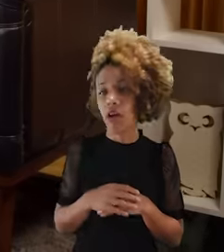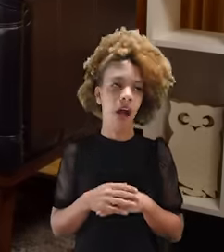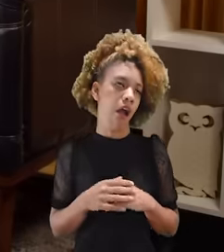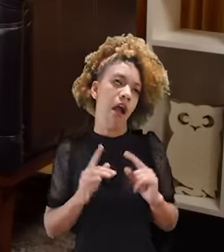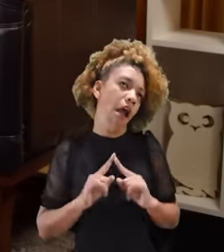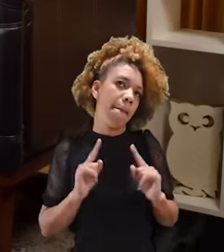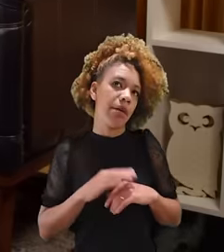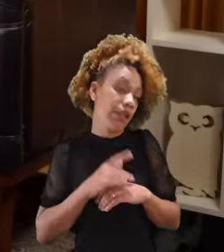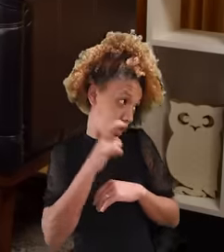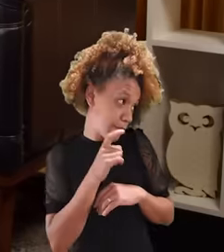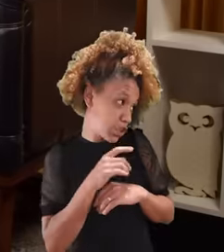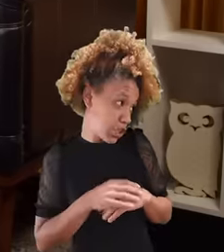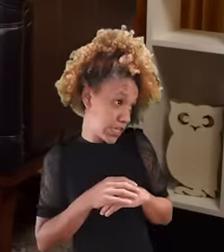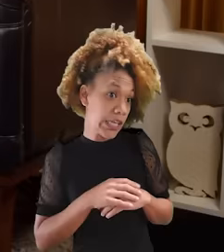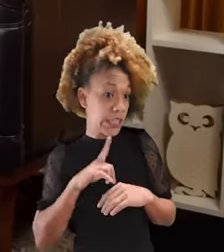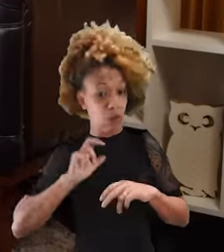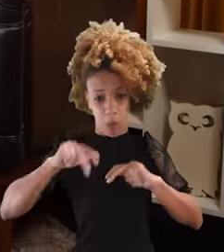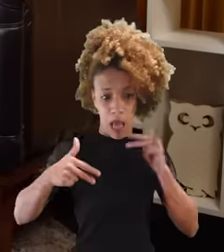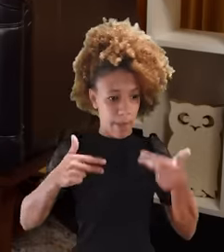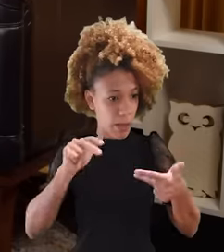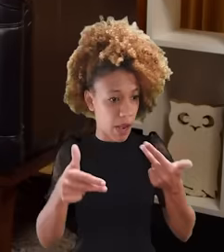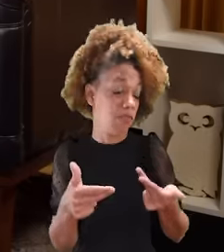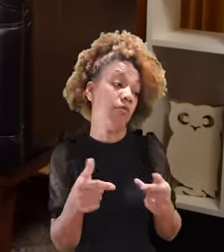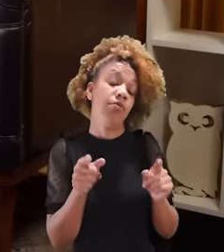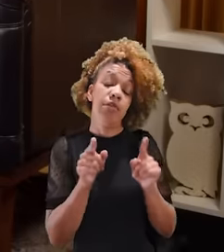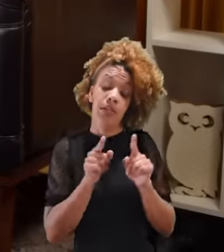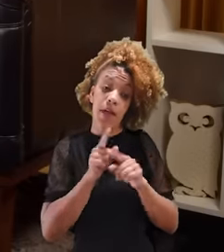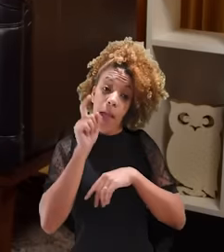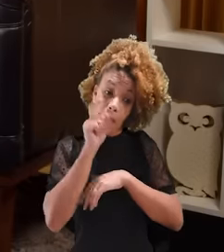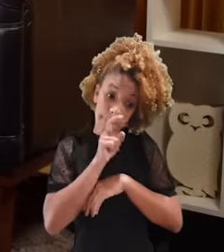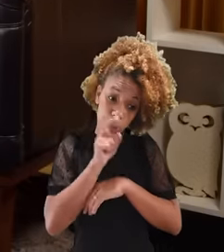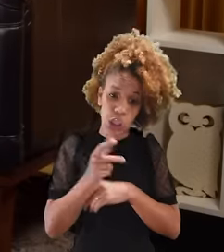ah mas ele é mentira que tá tendo genocídio Não não é menti Ira que é igual a isso daqu